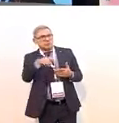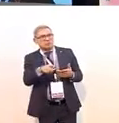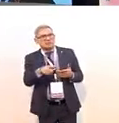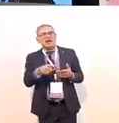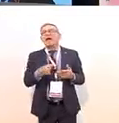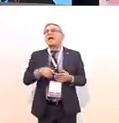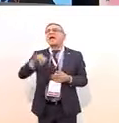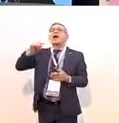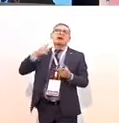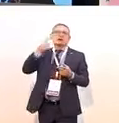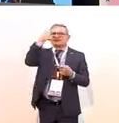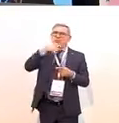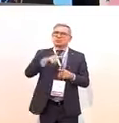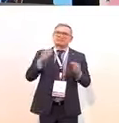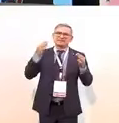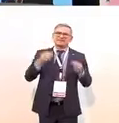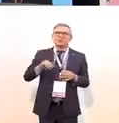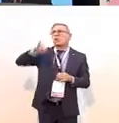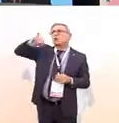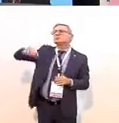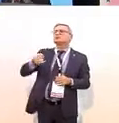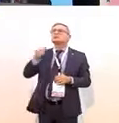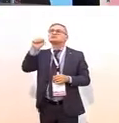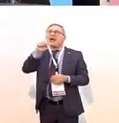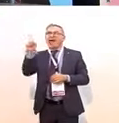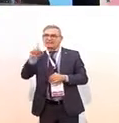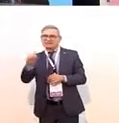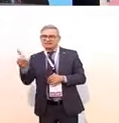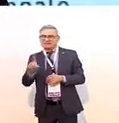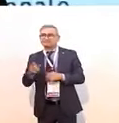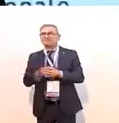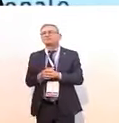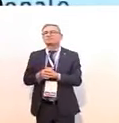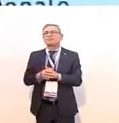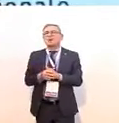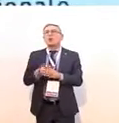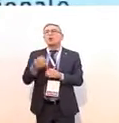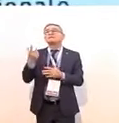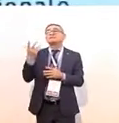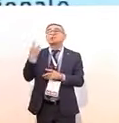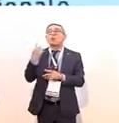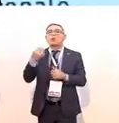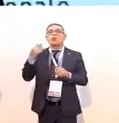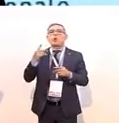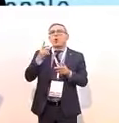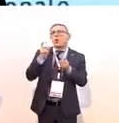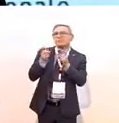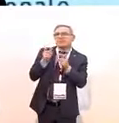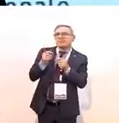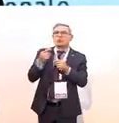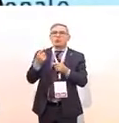allora è jazz”. Quando un commentatore o un politico non sa che cosa dire di un fenomeno